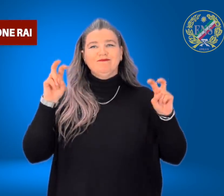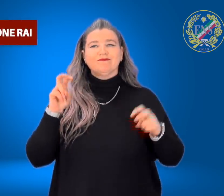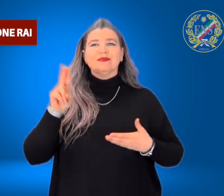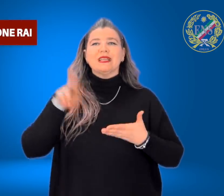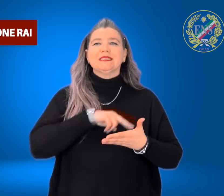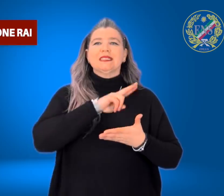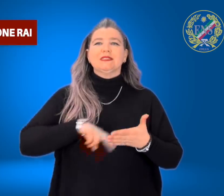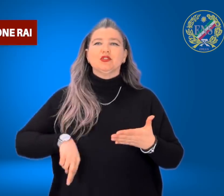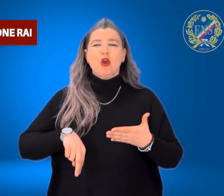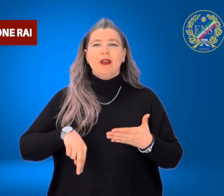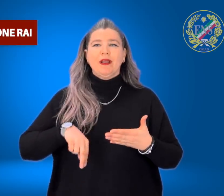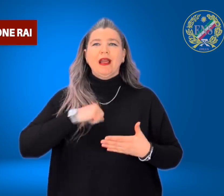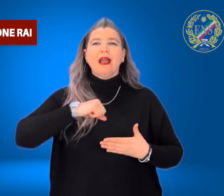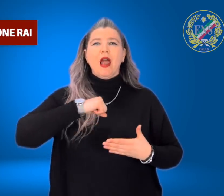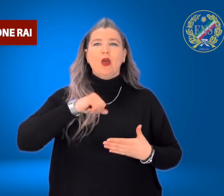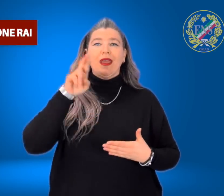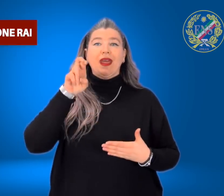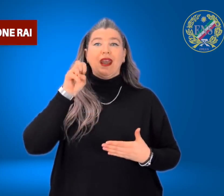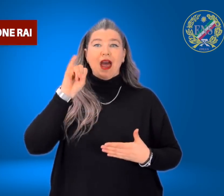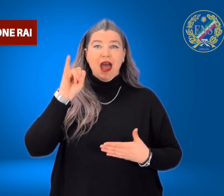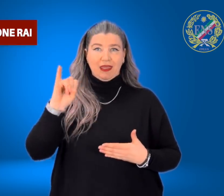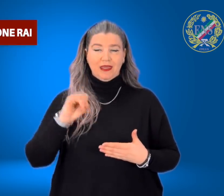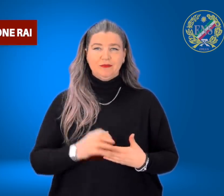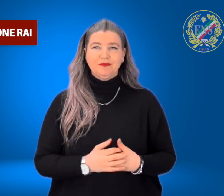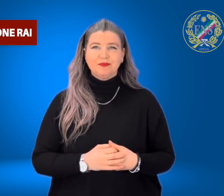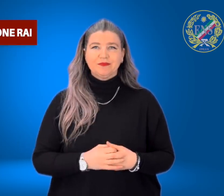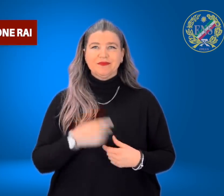ESENZIONE CANONE RAI